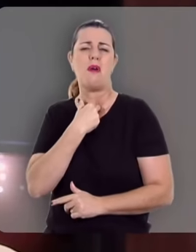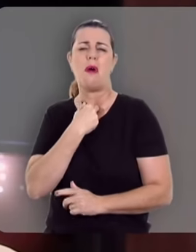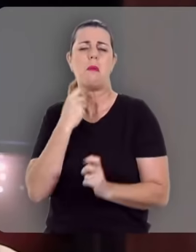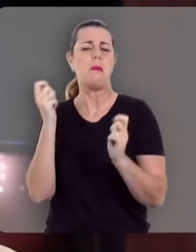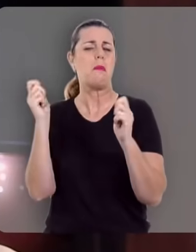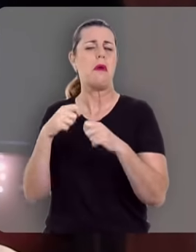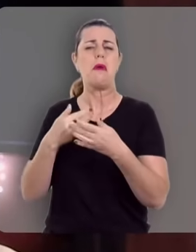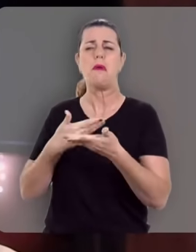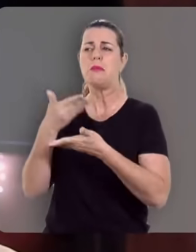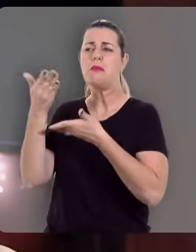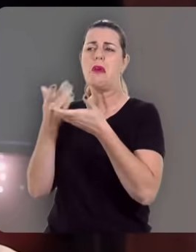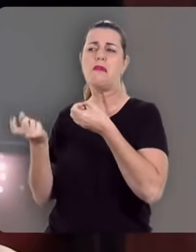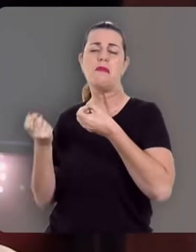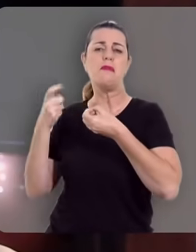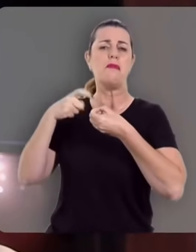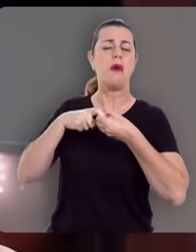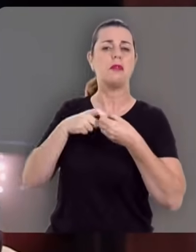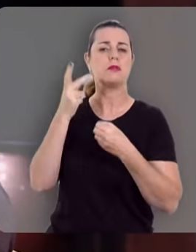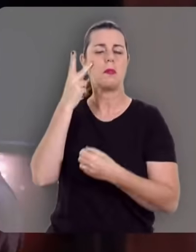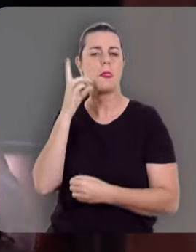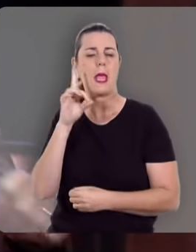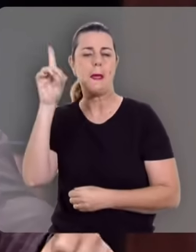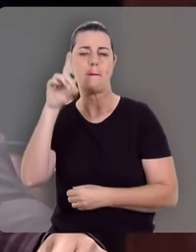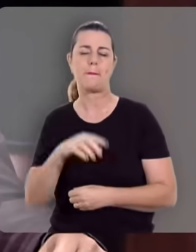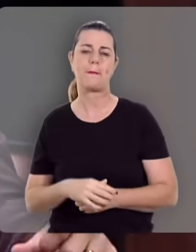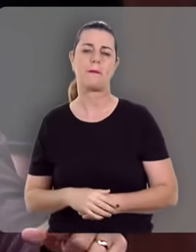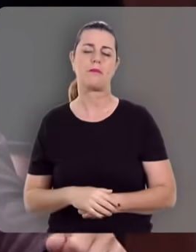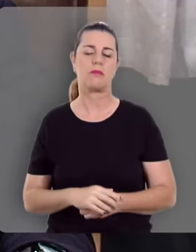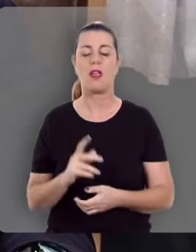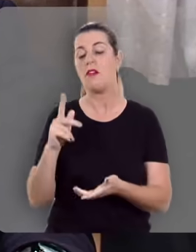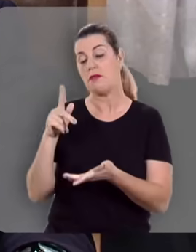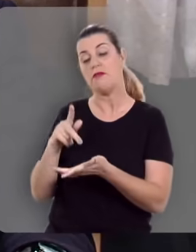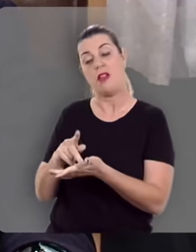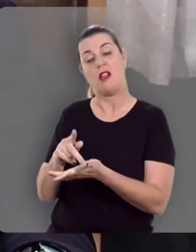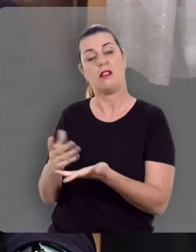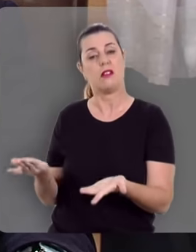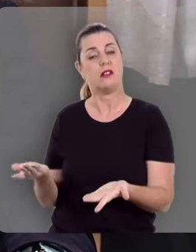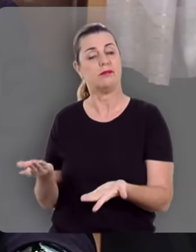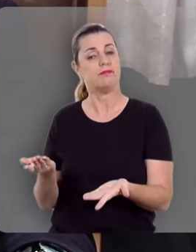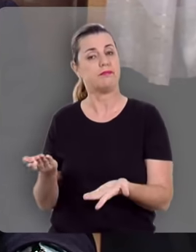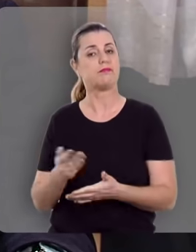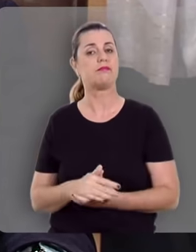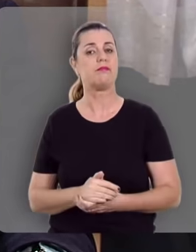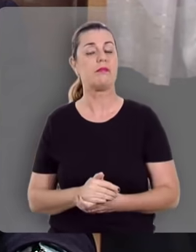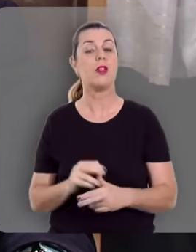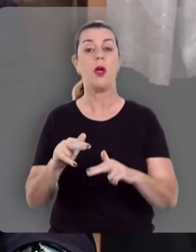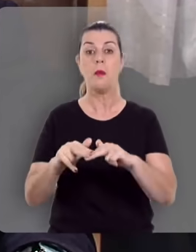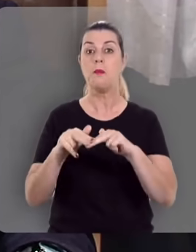de fazer esse caminho de volta para Deus é isso aí meu abraço revendendo Rodrigo e é por isso